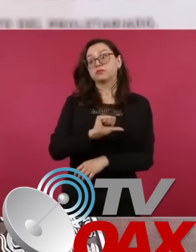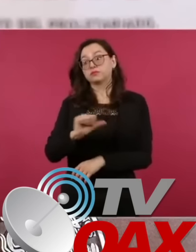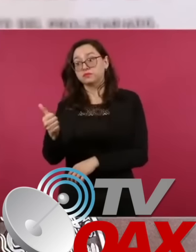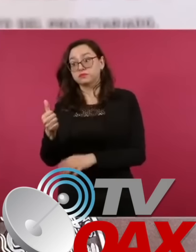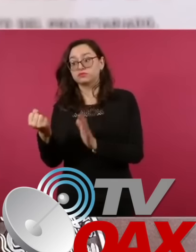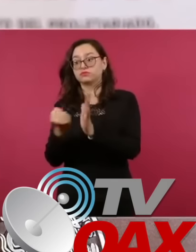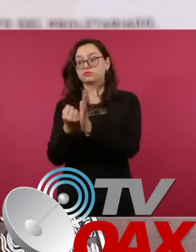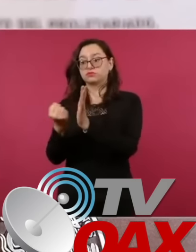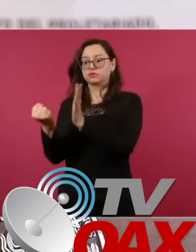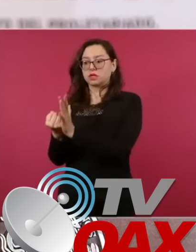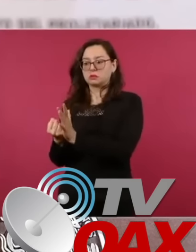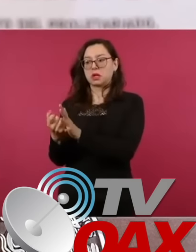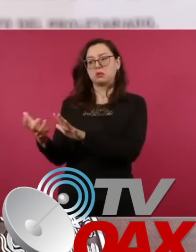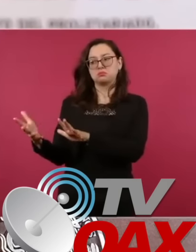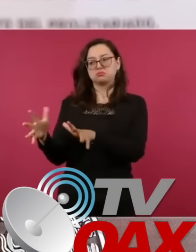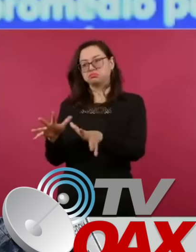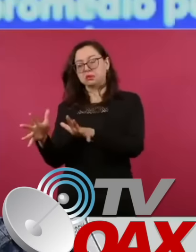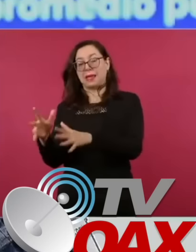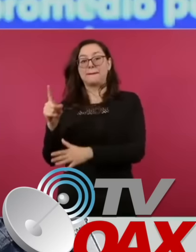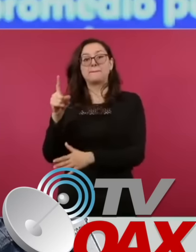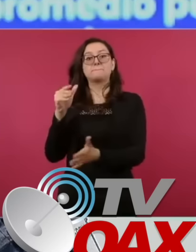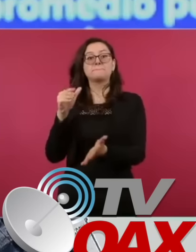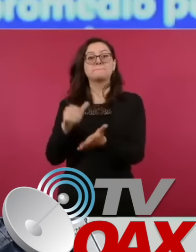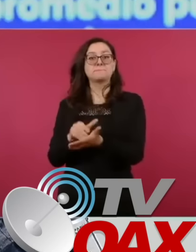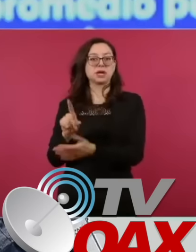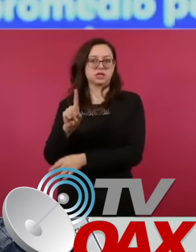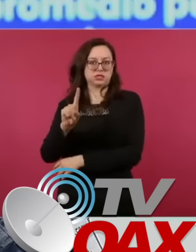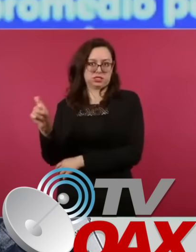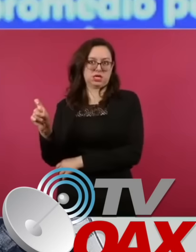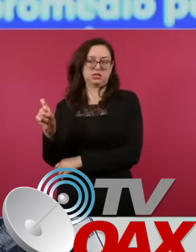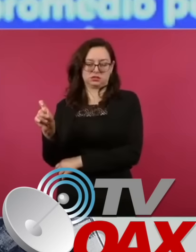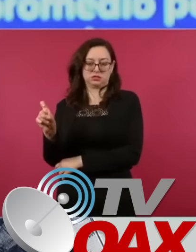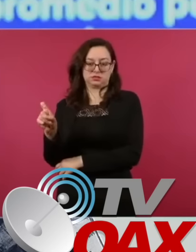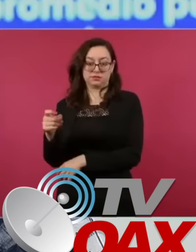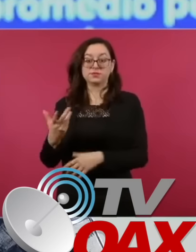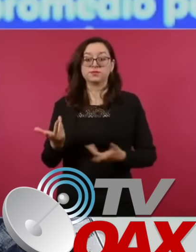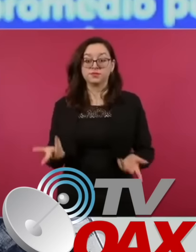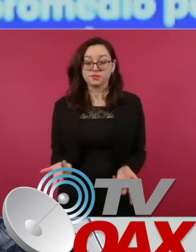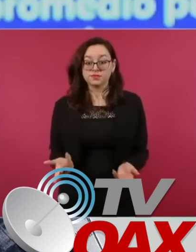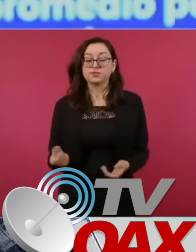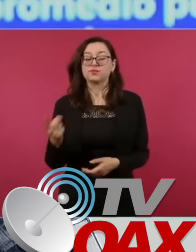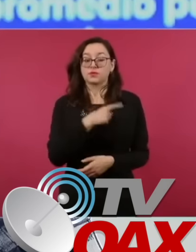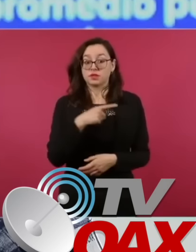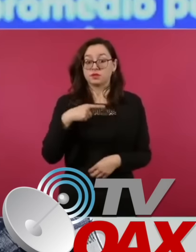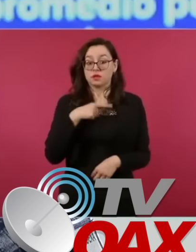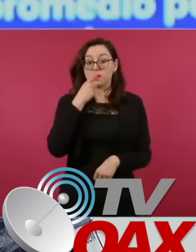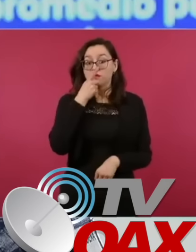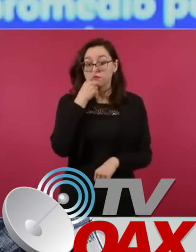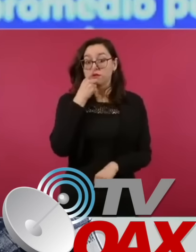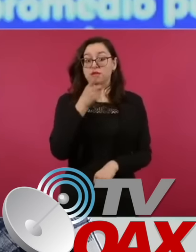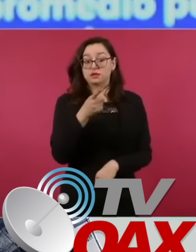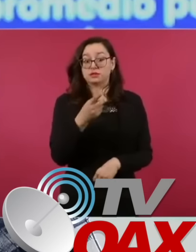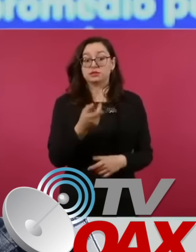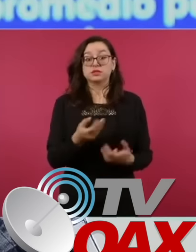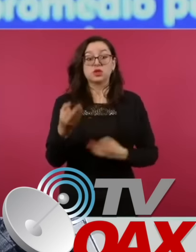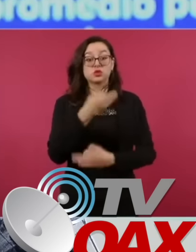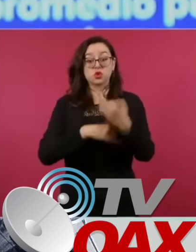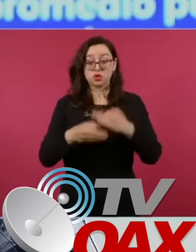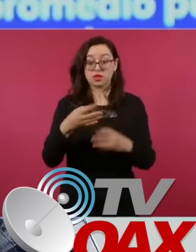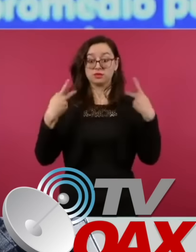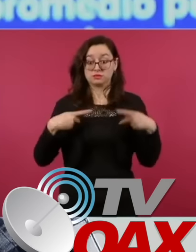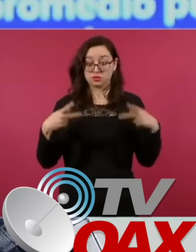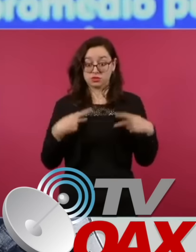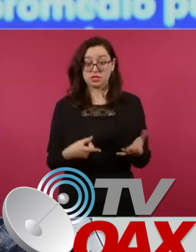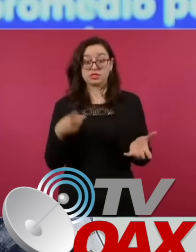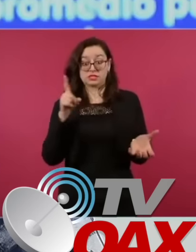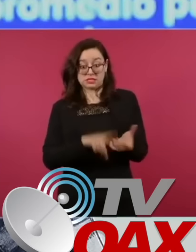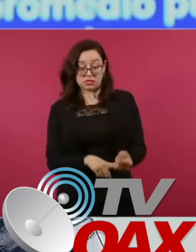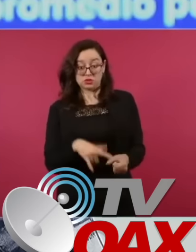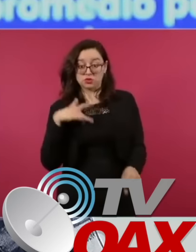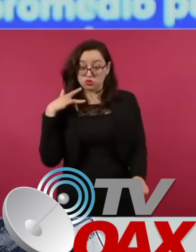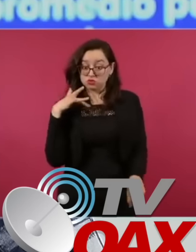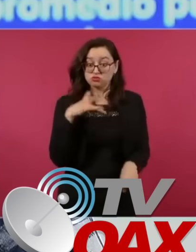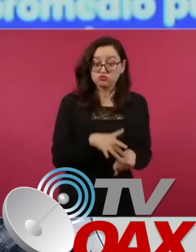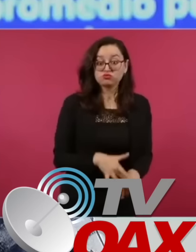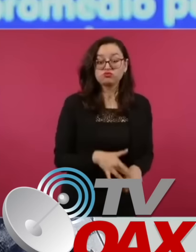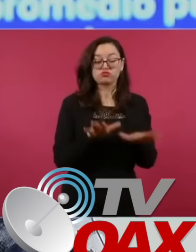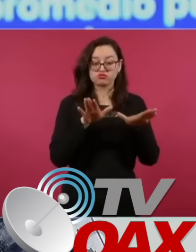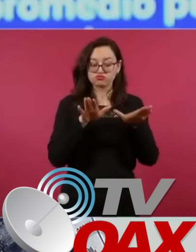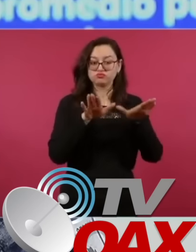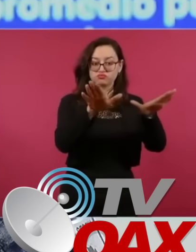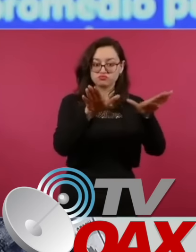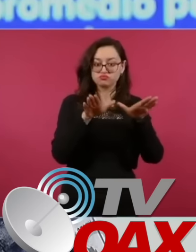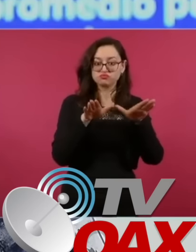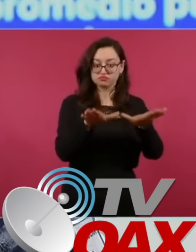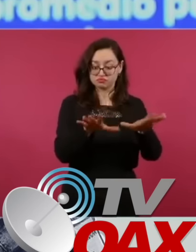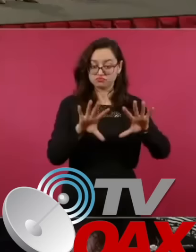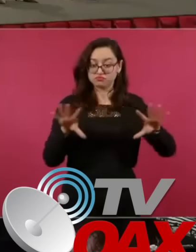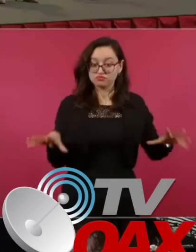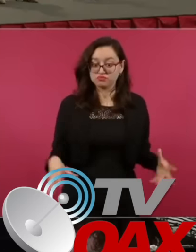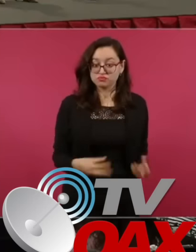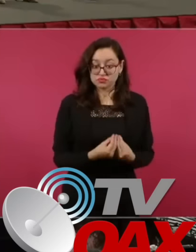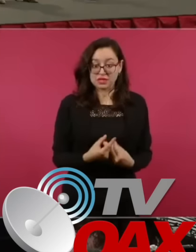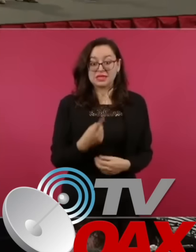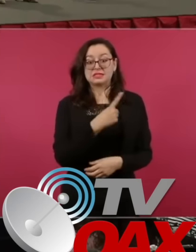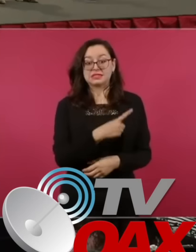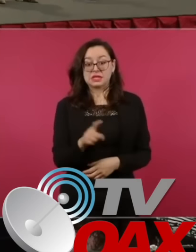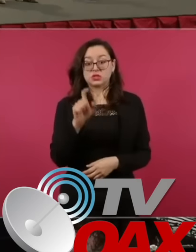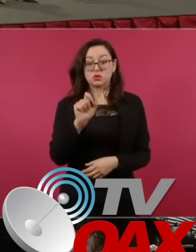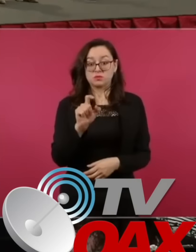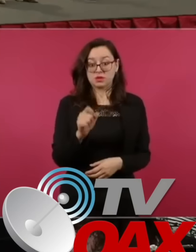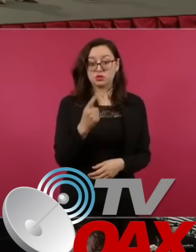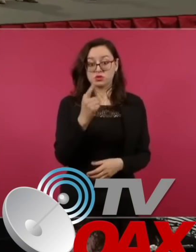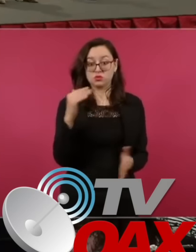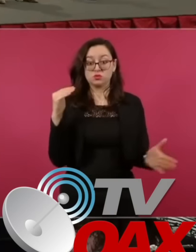1,00 pes cabe mencionar que los 14076 pasajeros transportados por mexicana representan 121,55